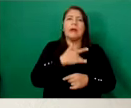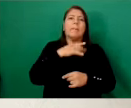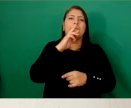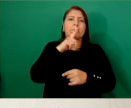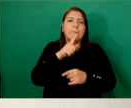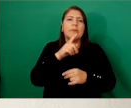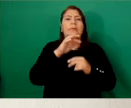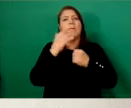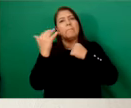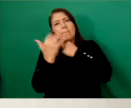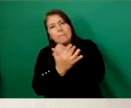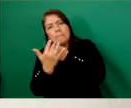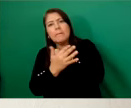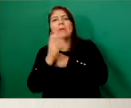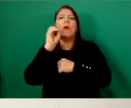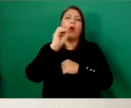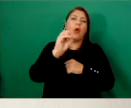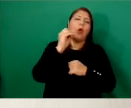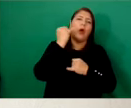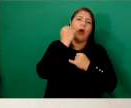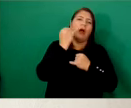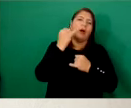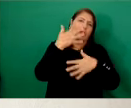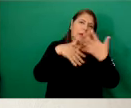la que más te acomode.